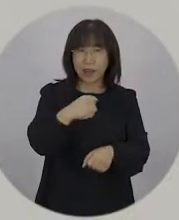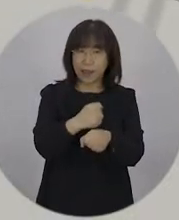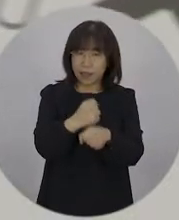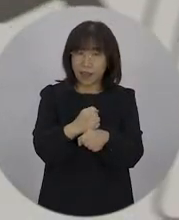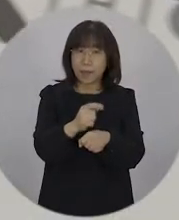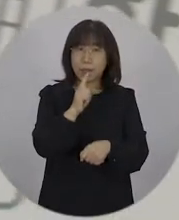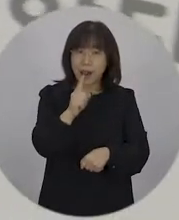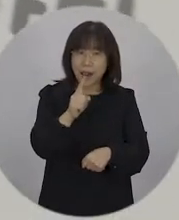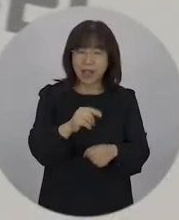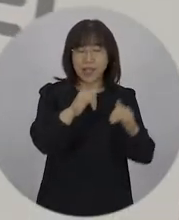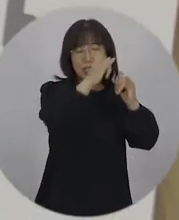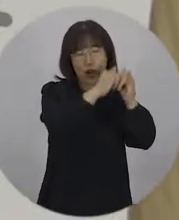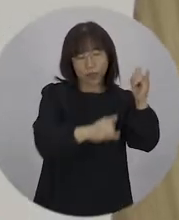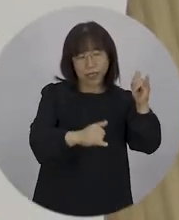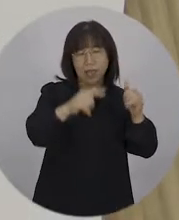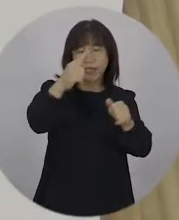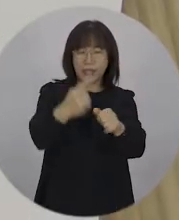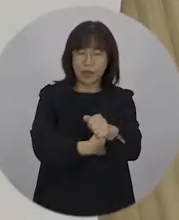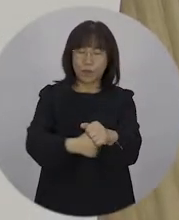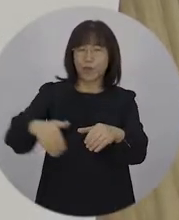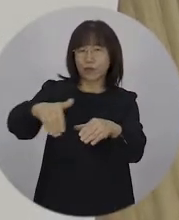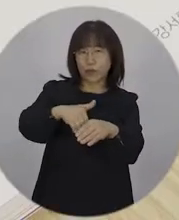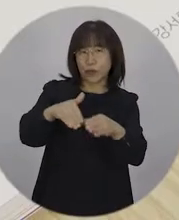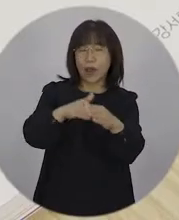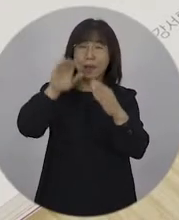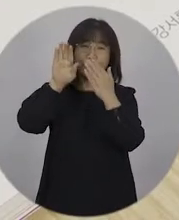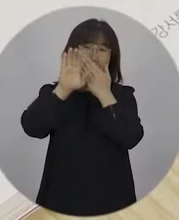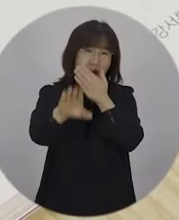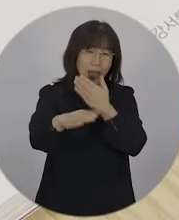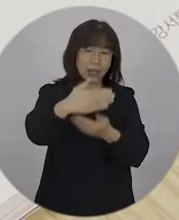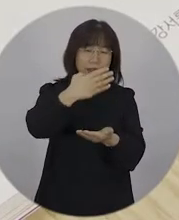yang memandu Gangseo-gu dan buku ini terdiri dari 4 tema: